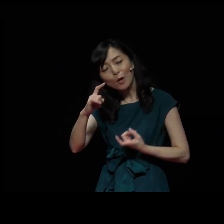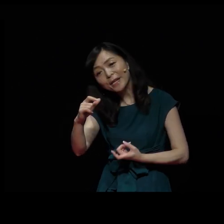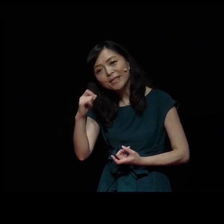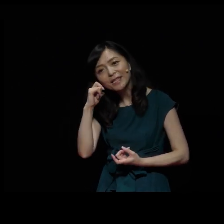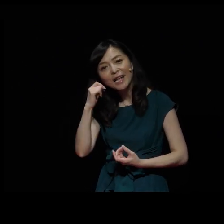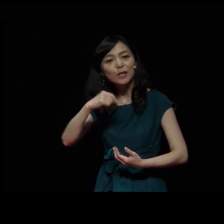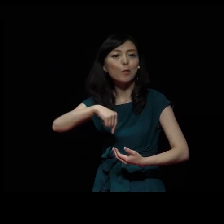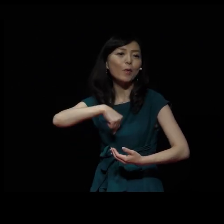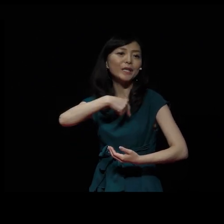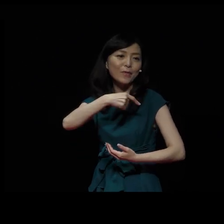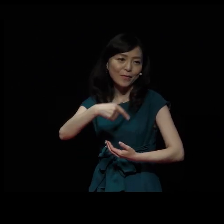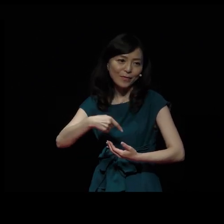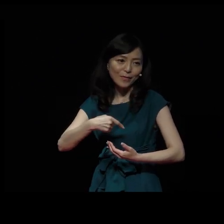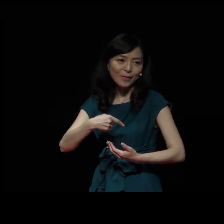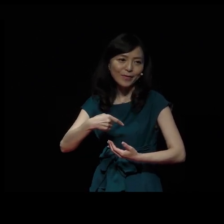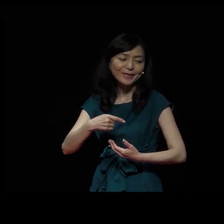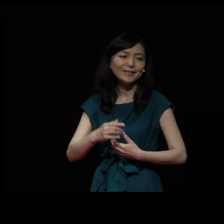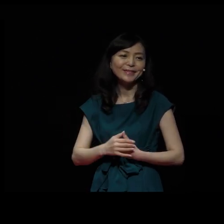e inquietudes de mi corazón